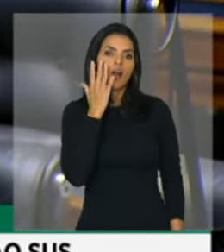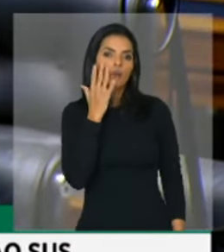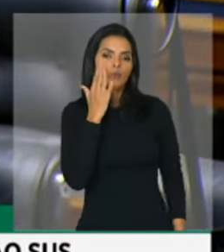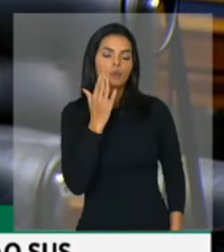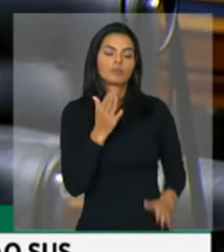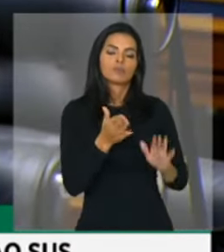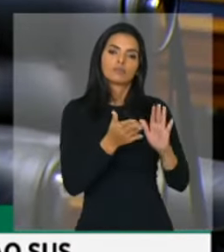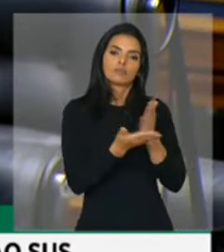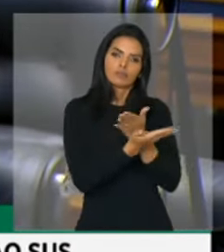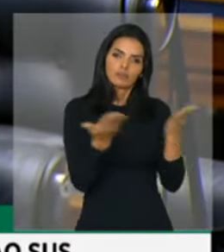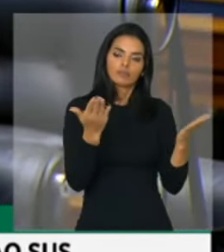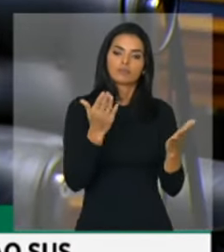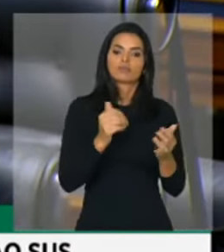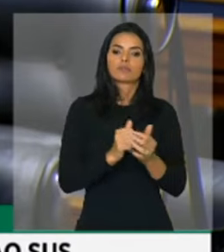SOBERANO, OUVIR PRESIDENTE, QUE A COISA QUE MAIS IMPACTA